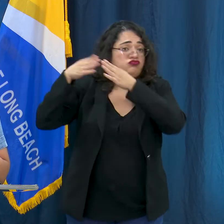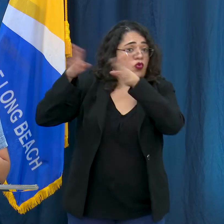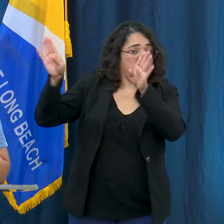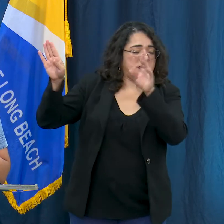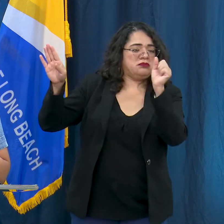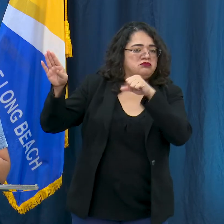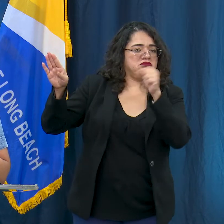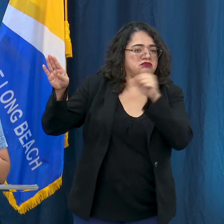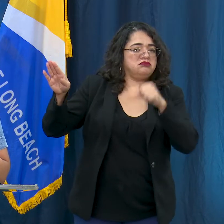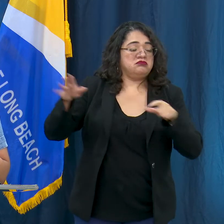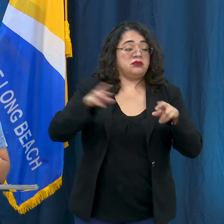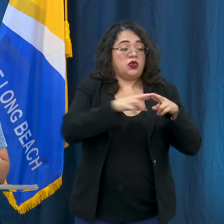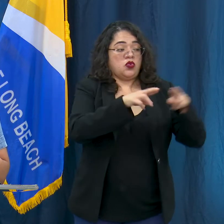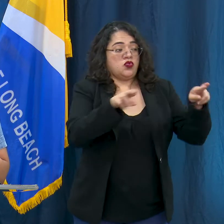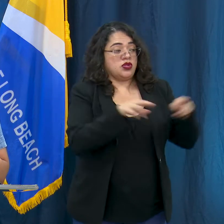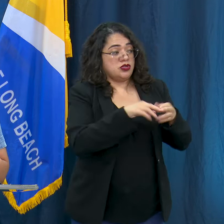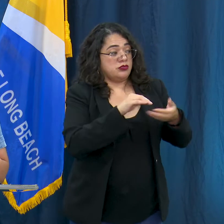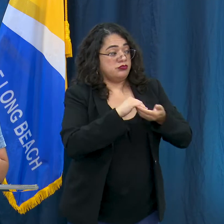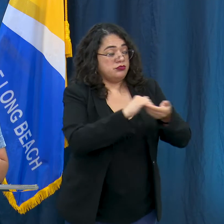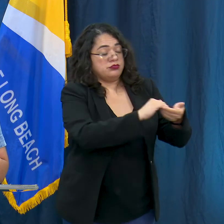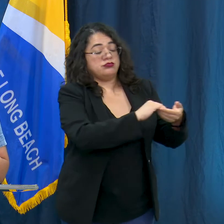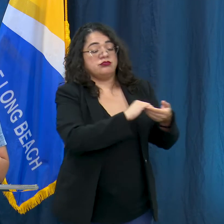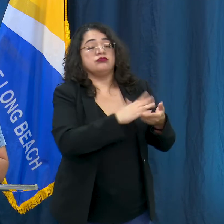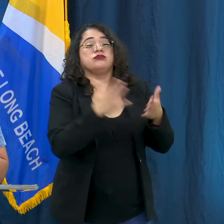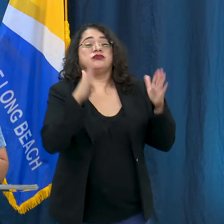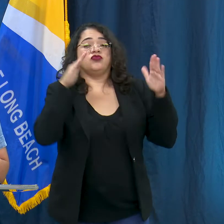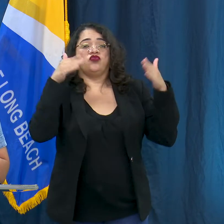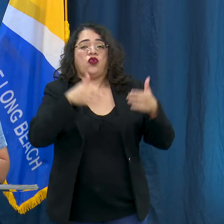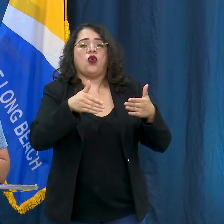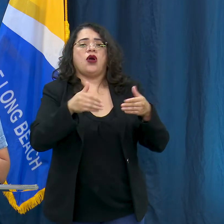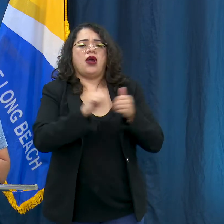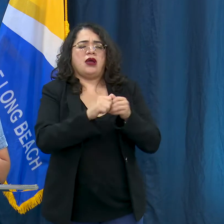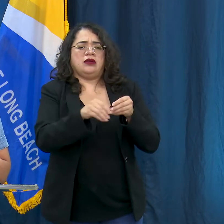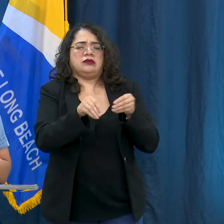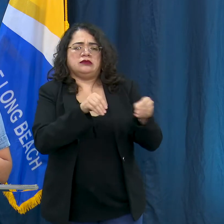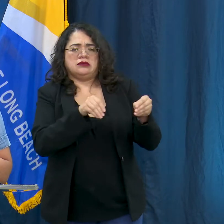Adele on bitch yabba Todd o nuestra nephew que en nuestra comunidad local la